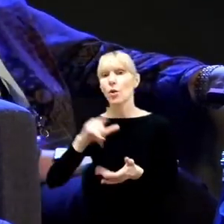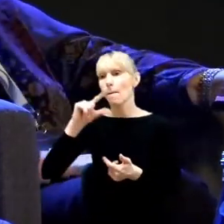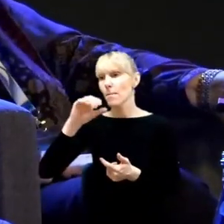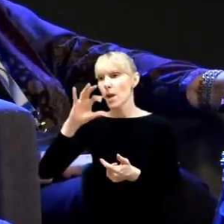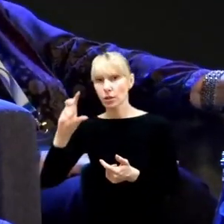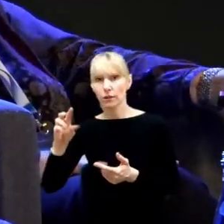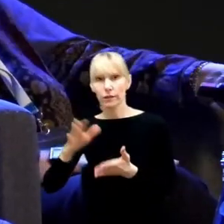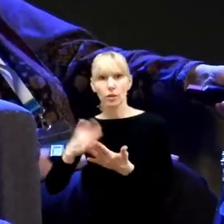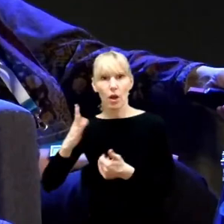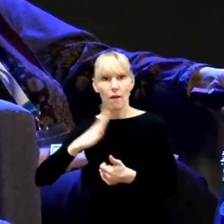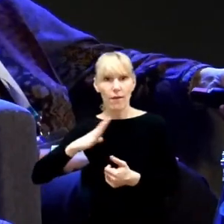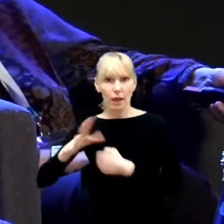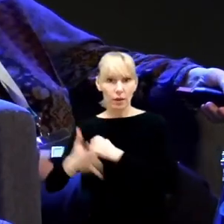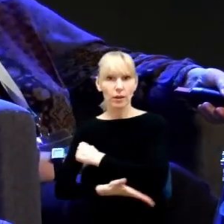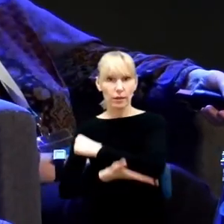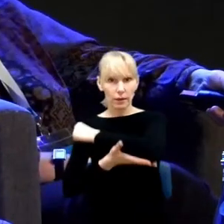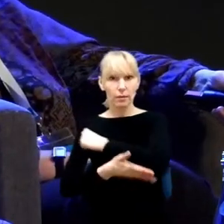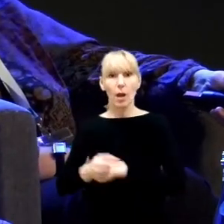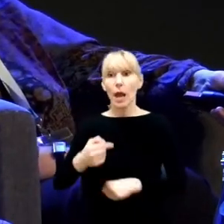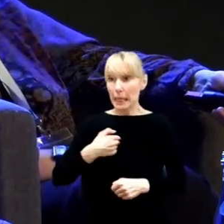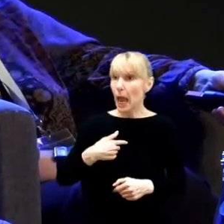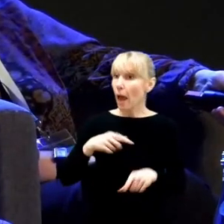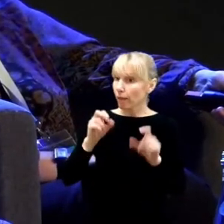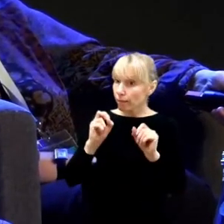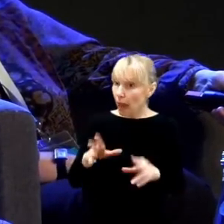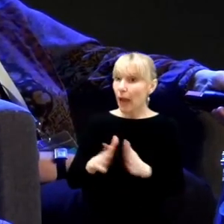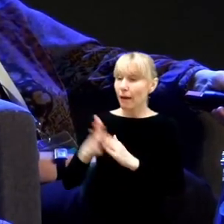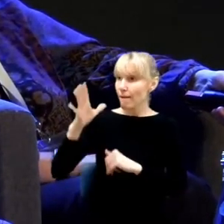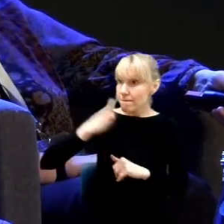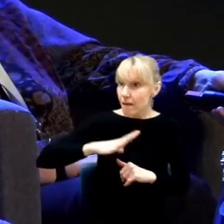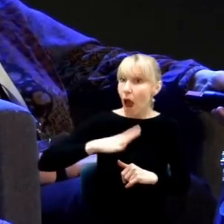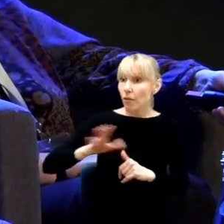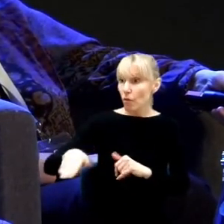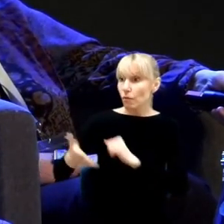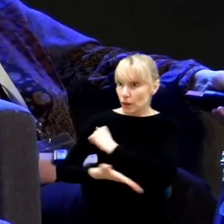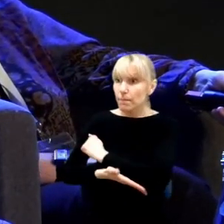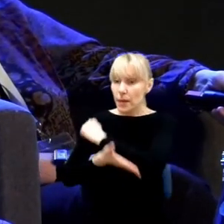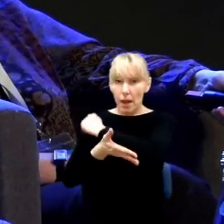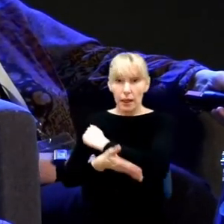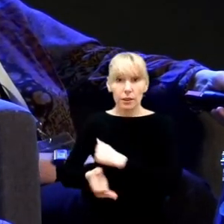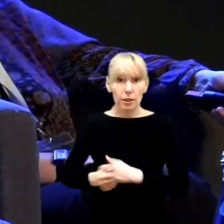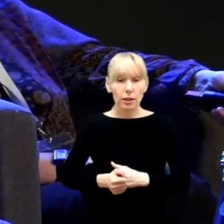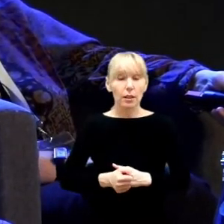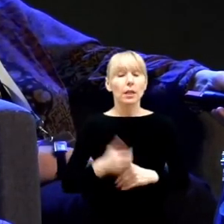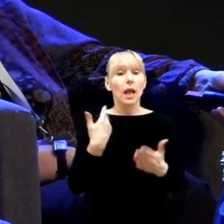Ja akurat jestem o tym przekonany, że warto i dlatego moim zdaniem powinniśmy w tym kierunku pójść.